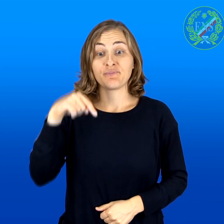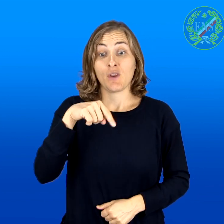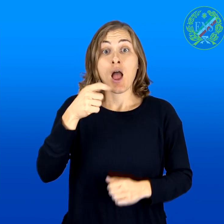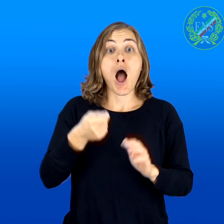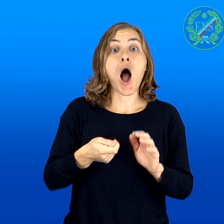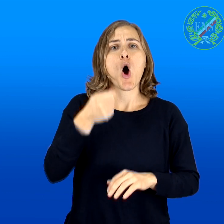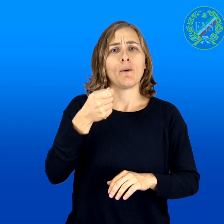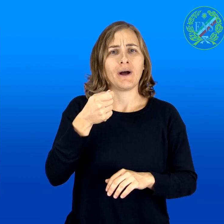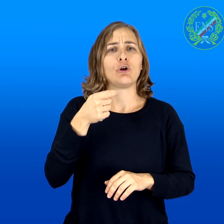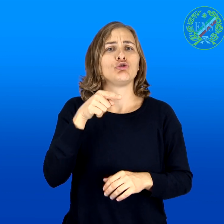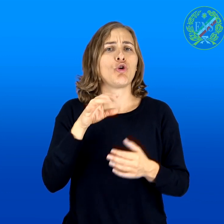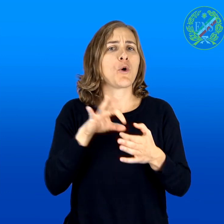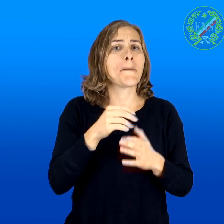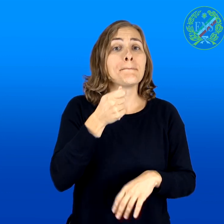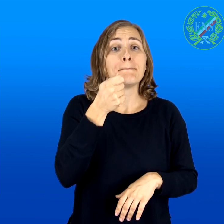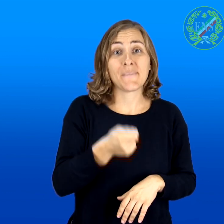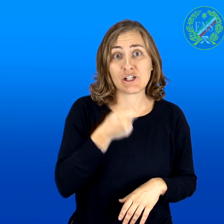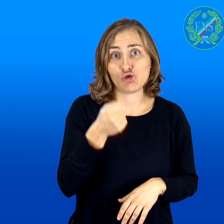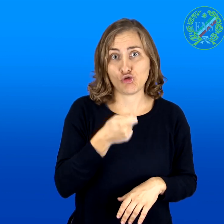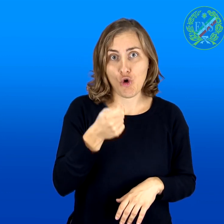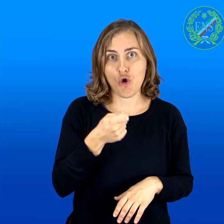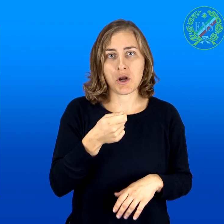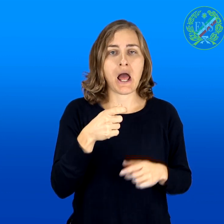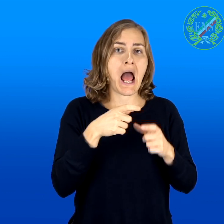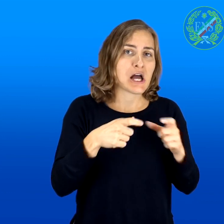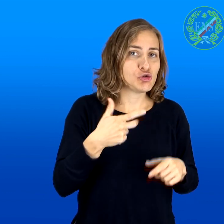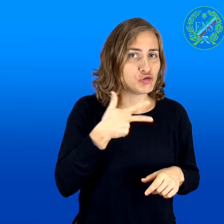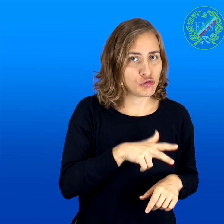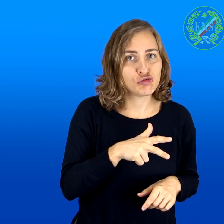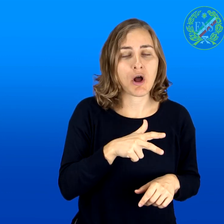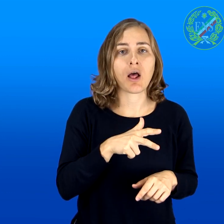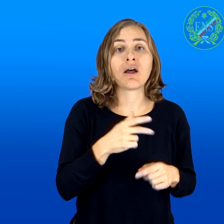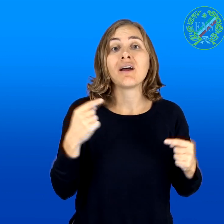Questo aumento trova applicazione sui pensioni e assegni sociali,